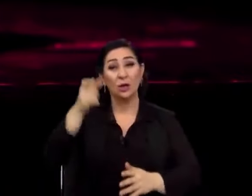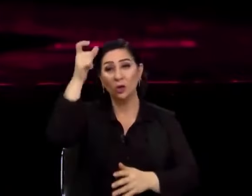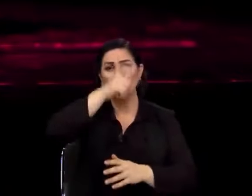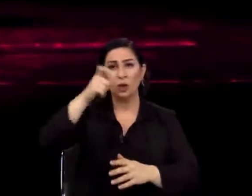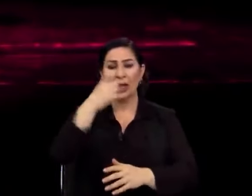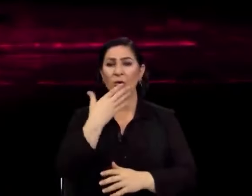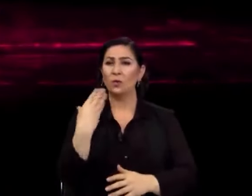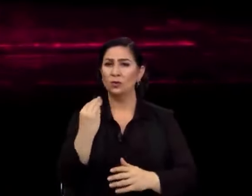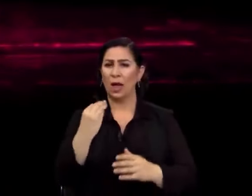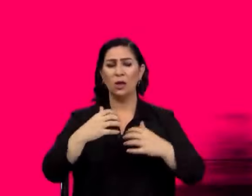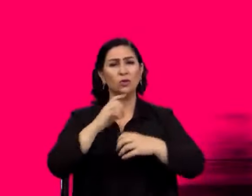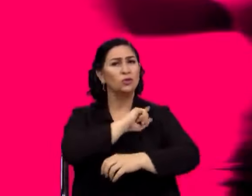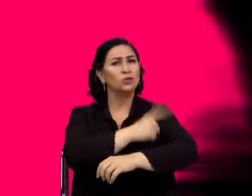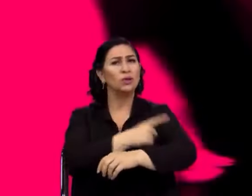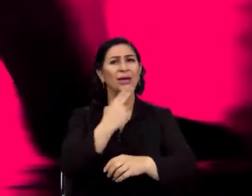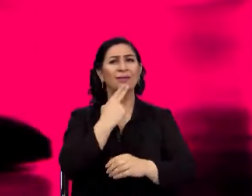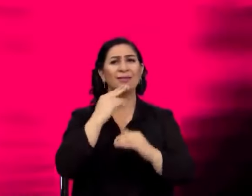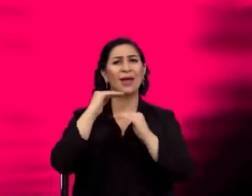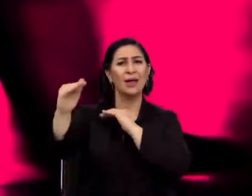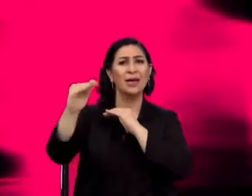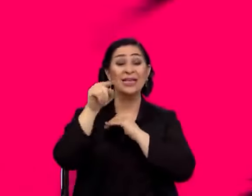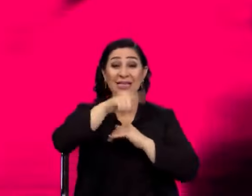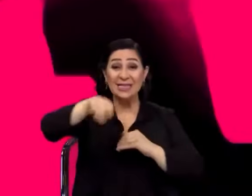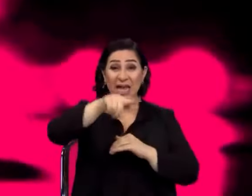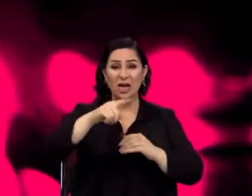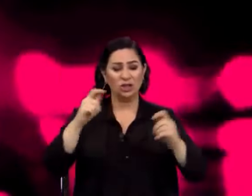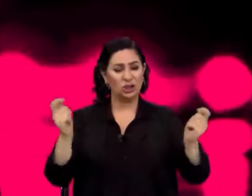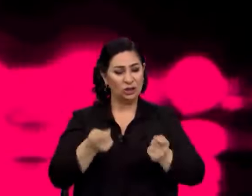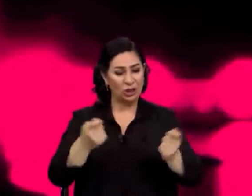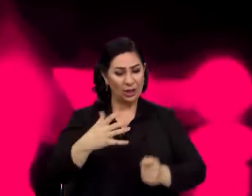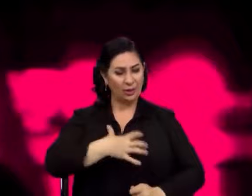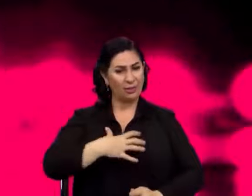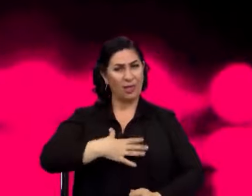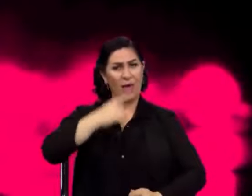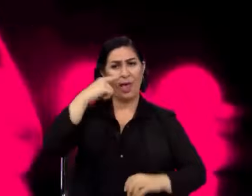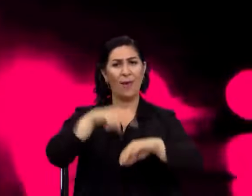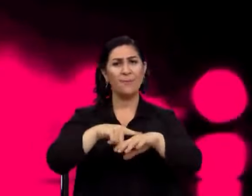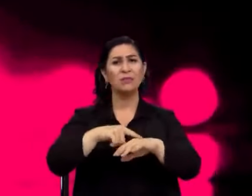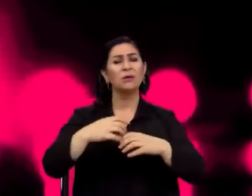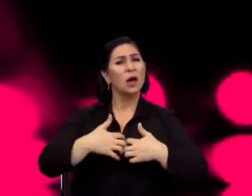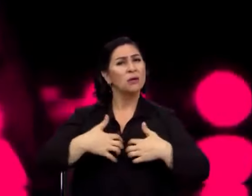güzel ve güçlü kadınları Sizler Çalışkan kendinden emin ve azimlisin şimdi